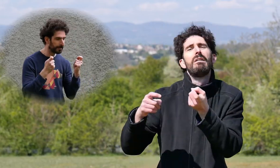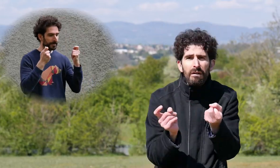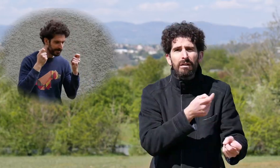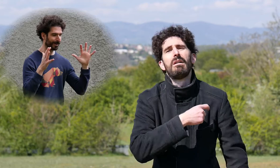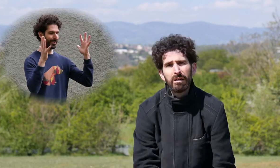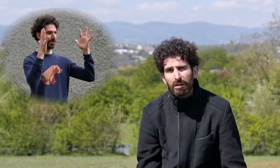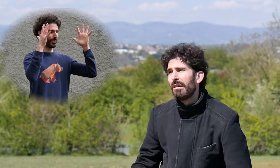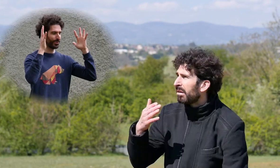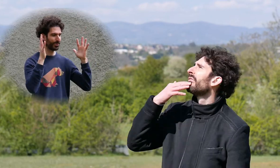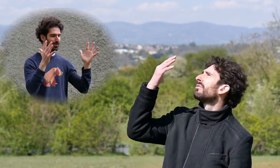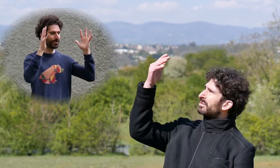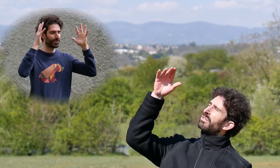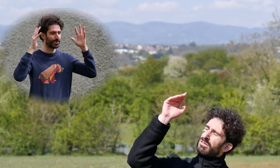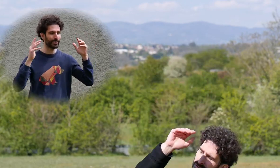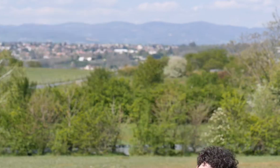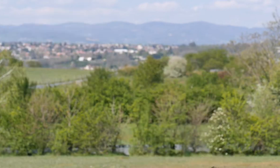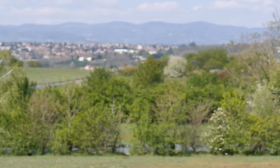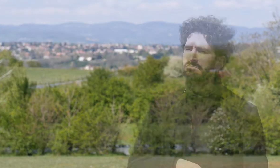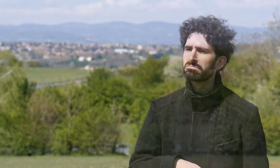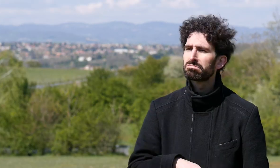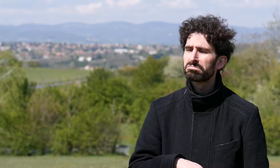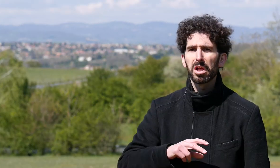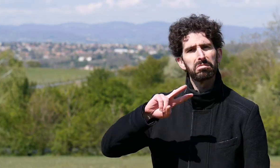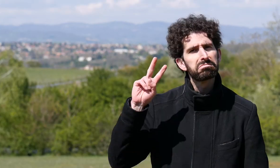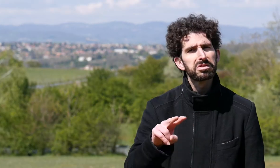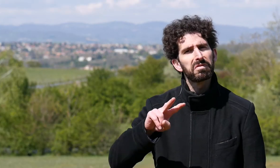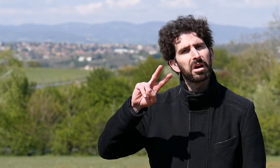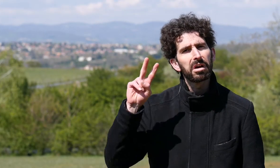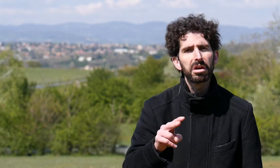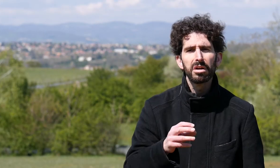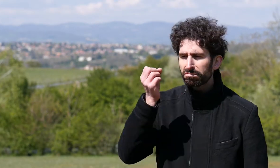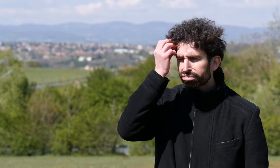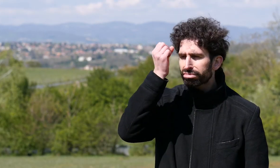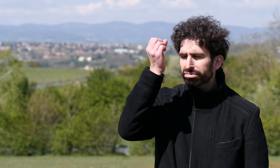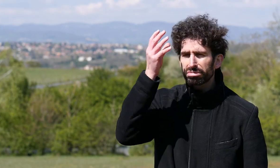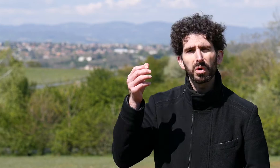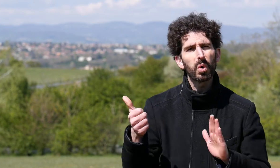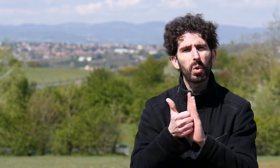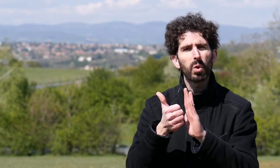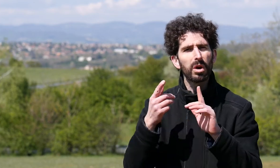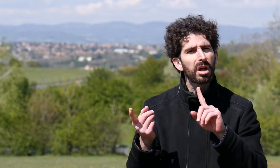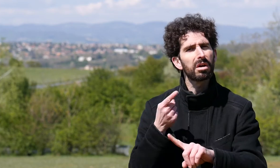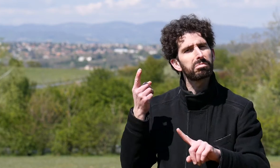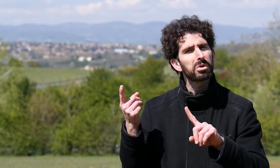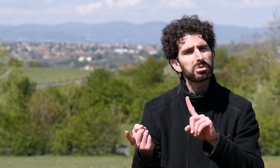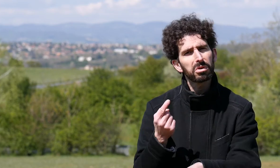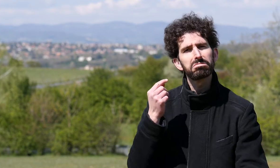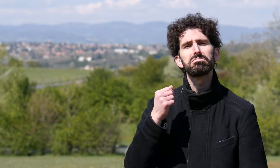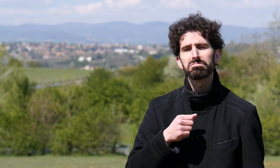* Bravo !* Merci. C'est vrai que la parole intérieure joue un rôle important.